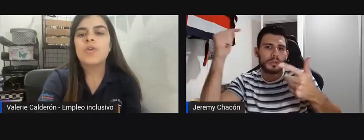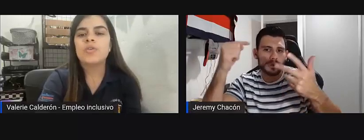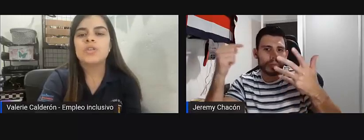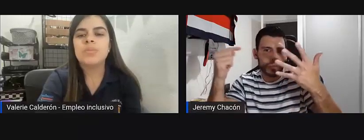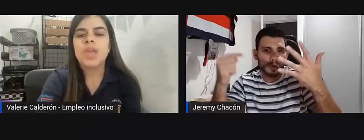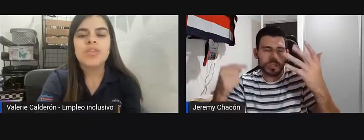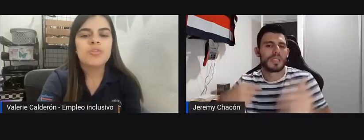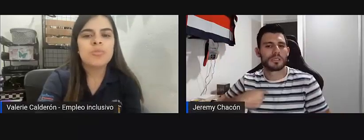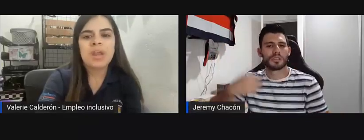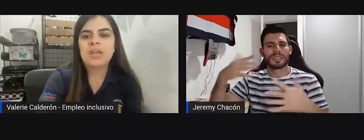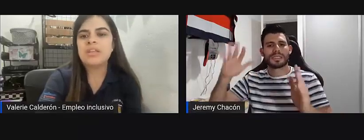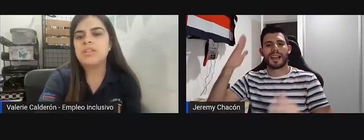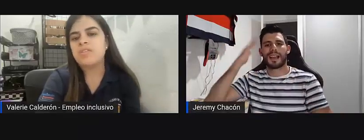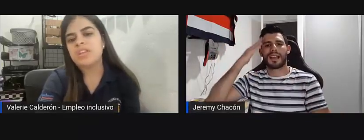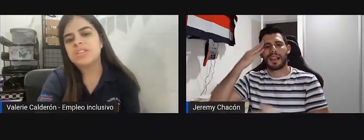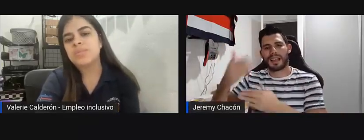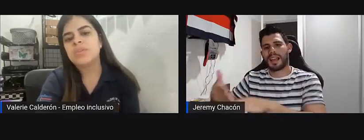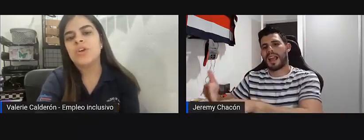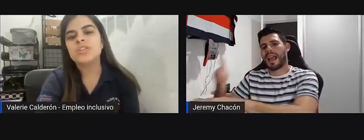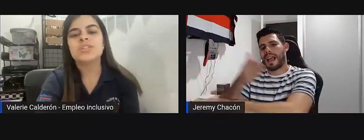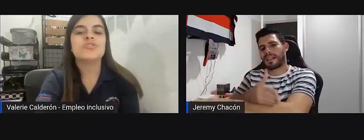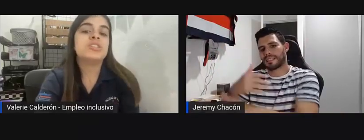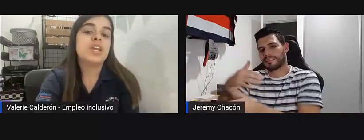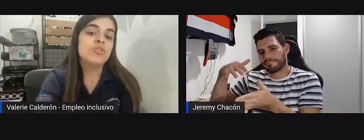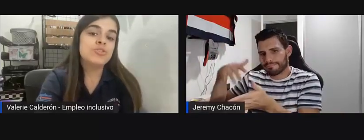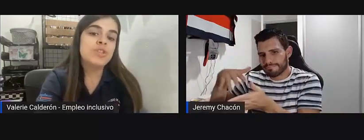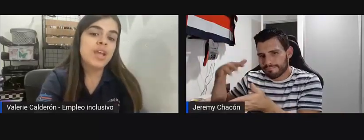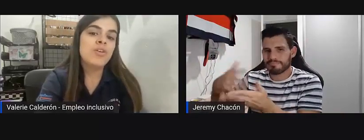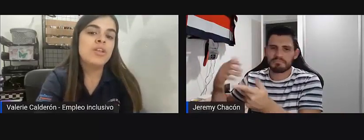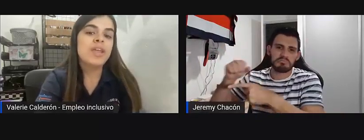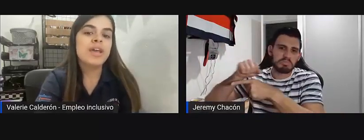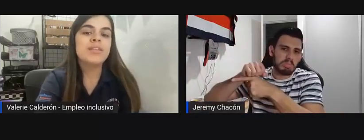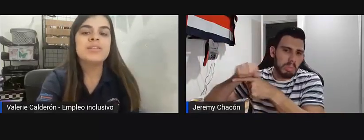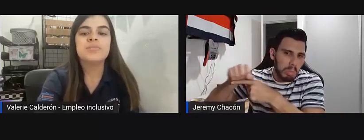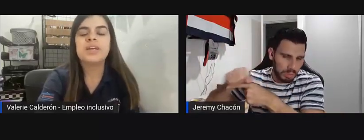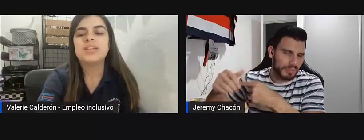conocimiento para diferentes tipos de cosas Entonces ya Yo los tengo desde antes verdad